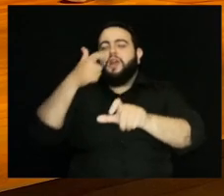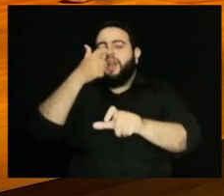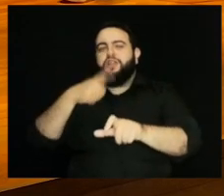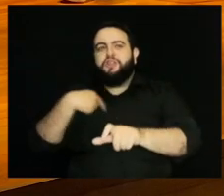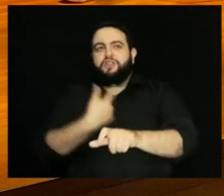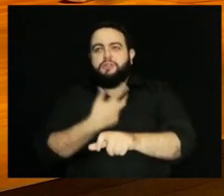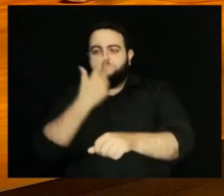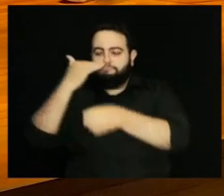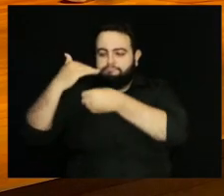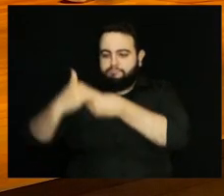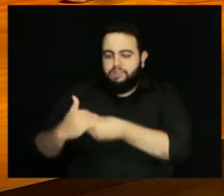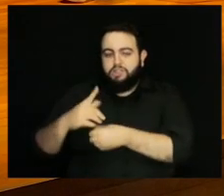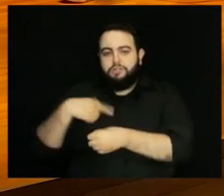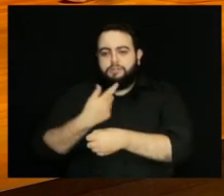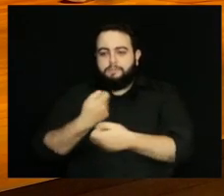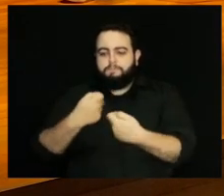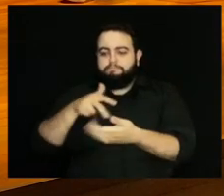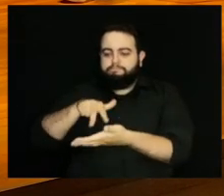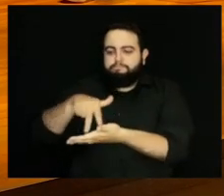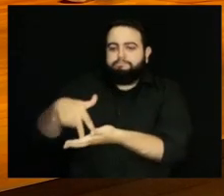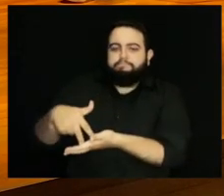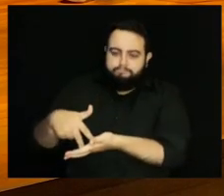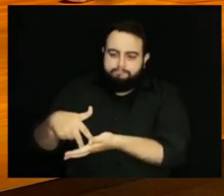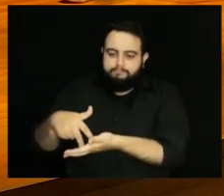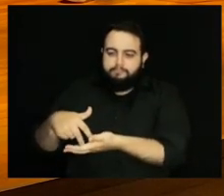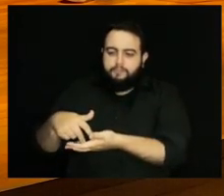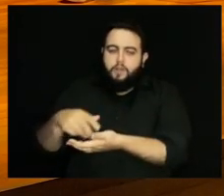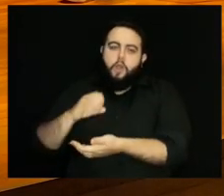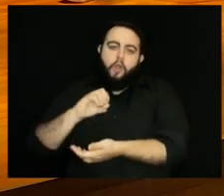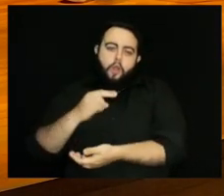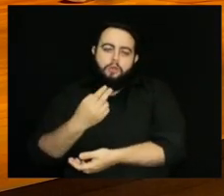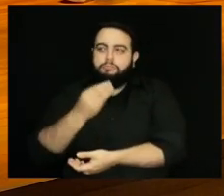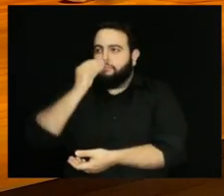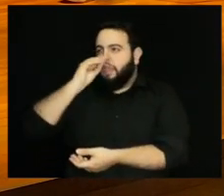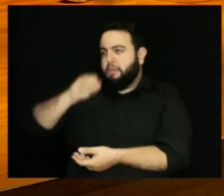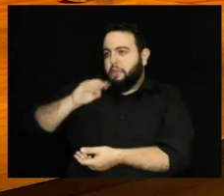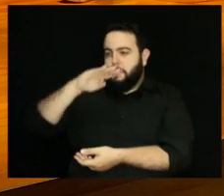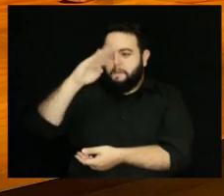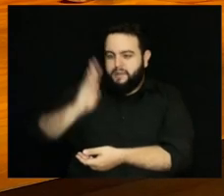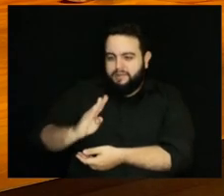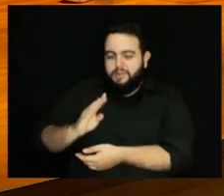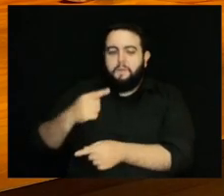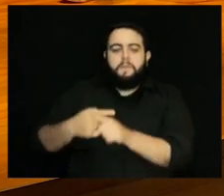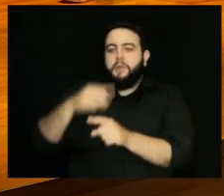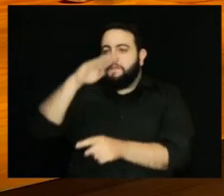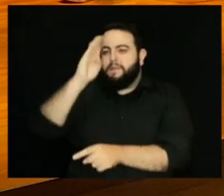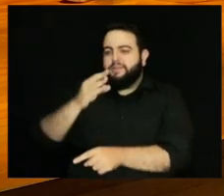mais, ou então não vamos dar bola pro Brasil e porque o Brasil não dá bola pra gente, enfim,